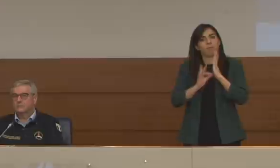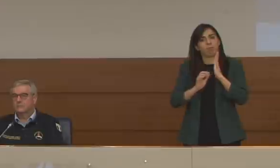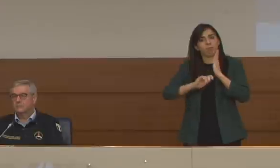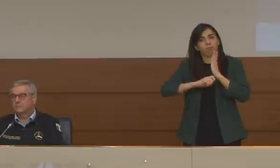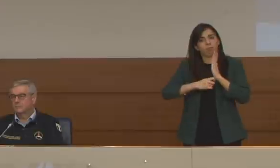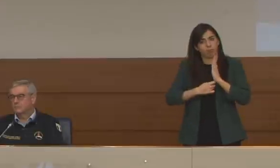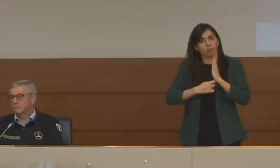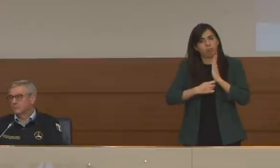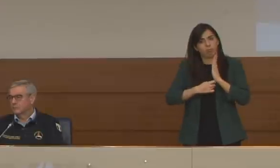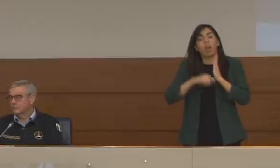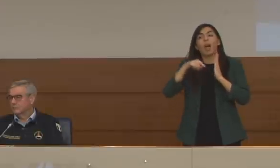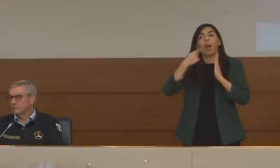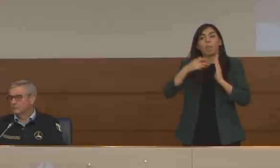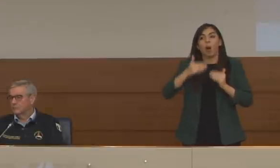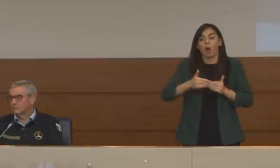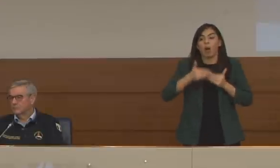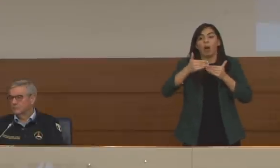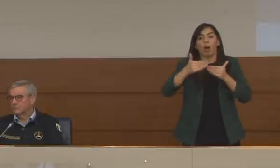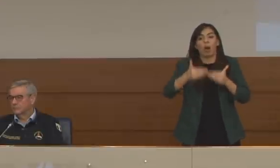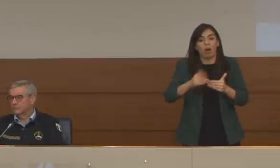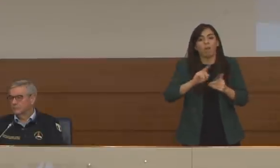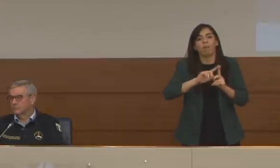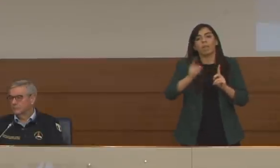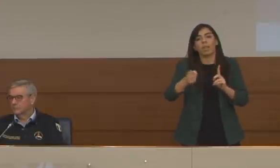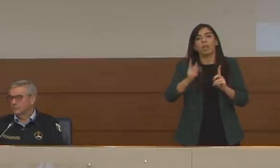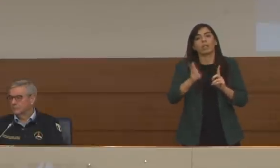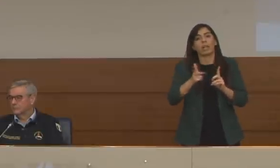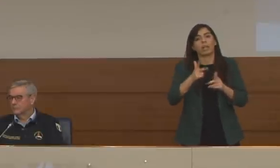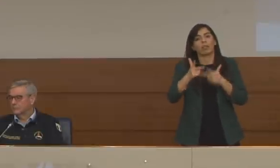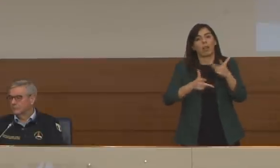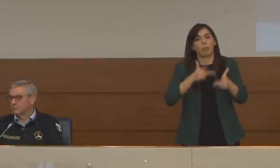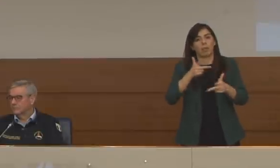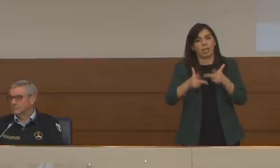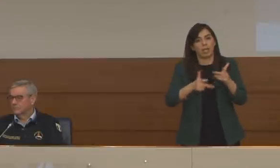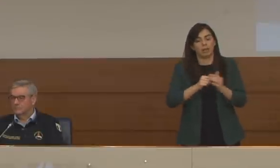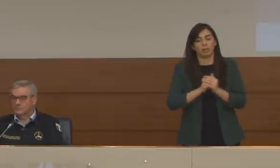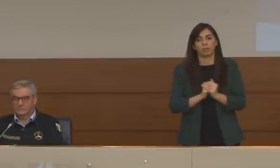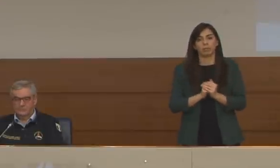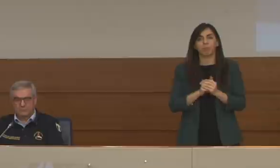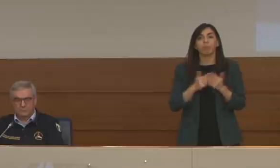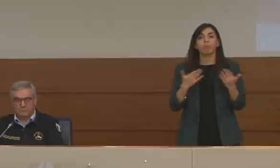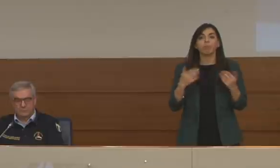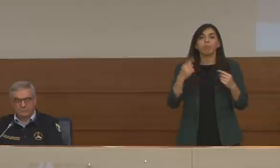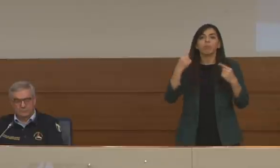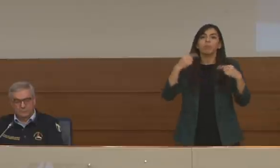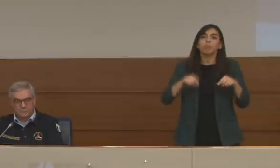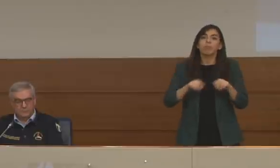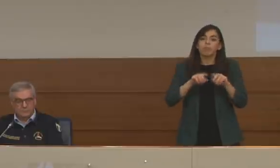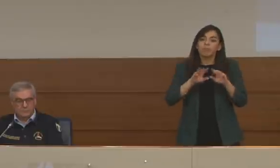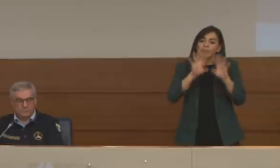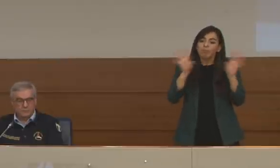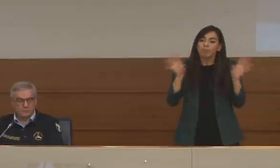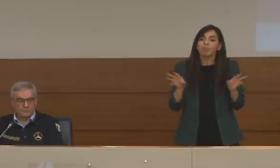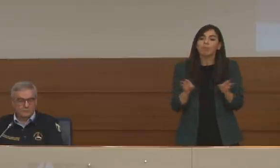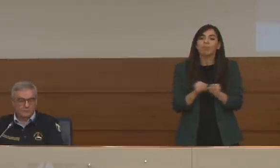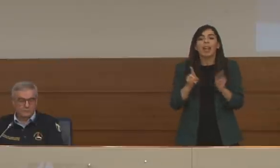sono state prolungate fino alla data del 13 di aprile. Quindi questi sono gli effetti principalmente di quelle misure di